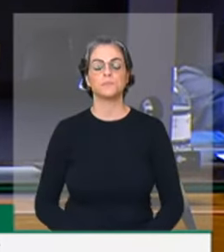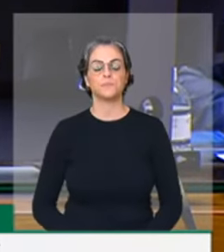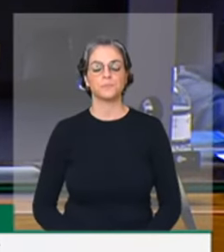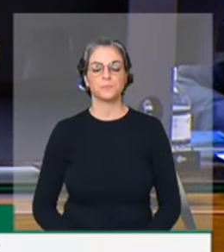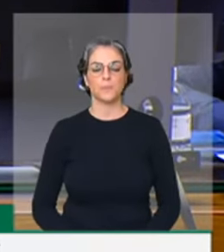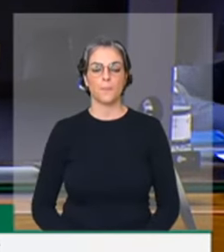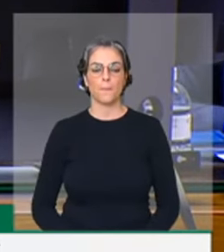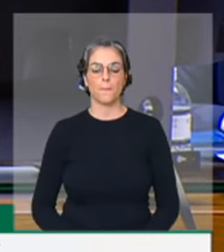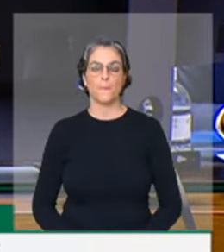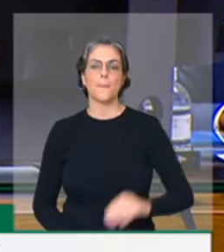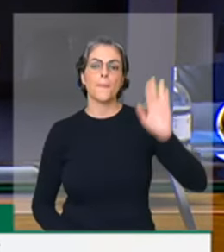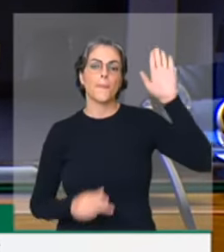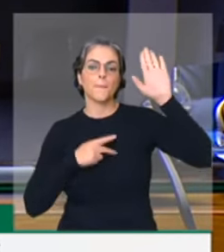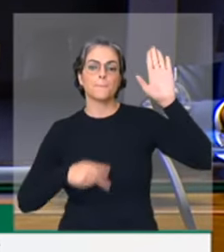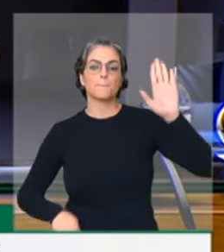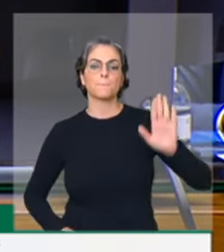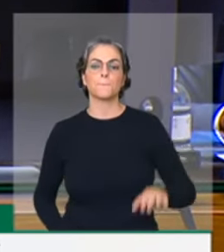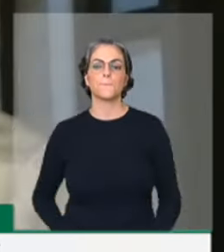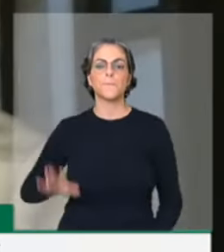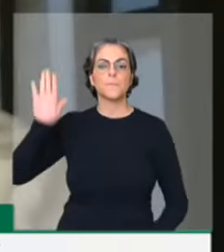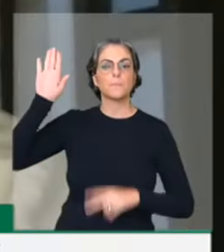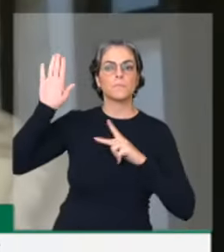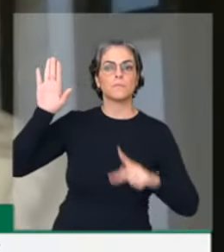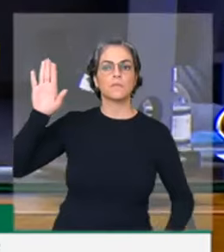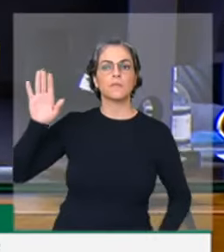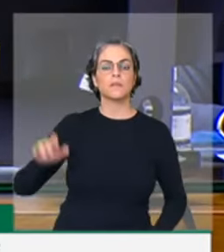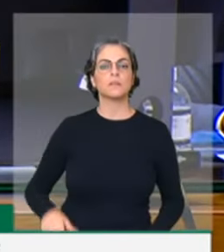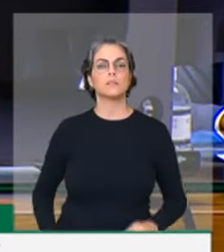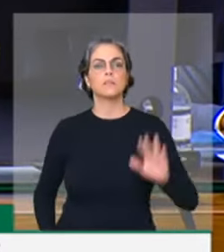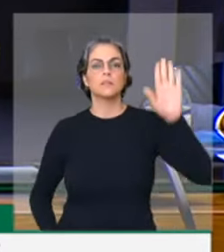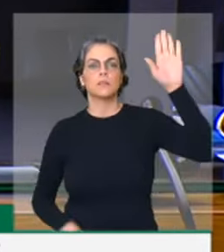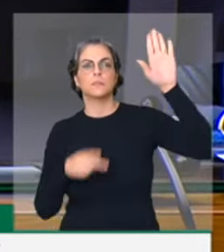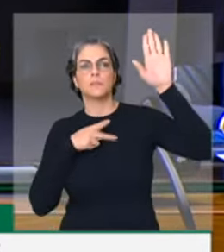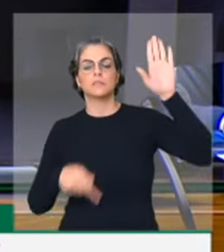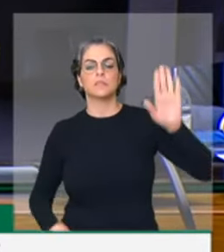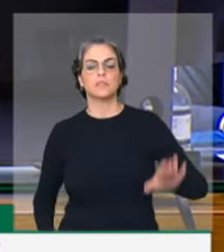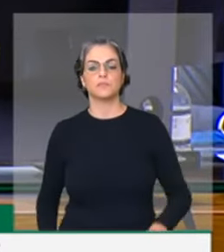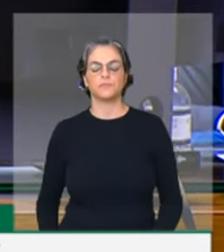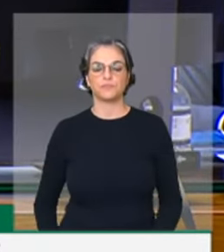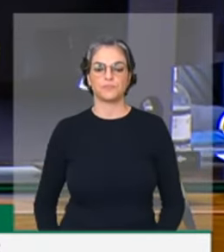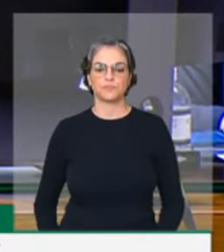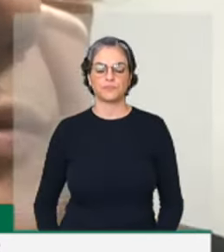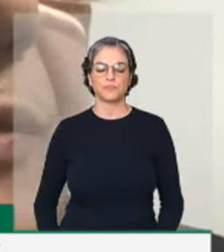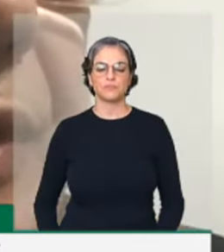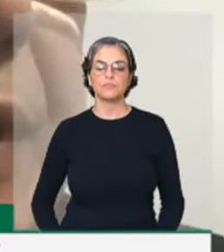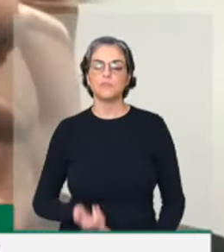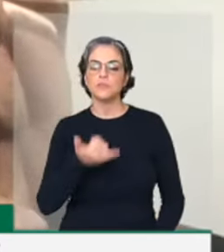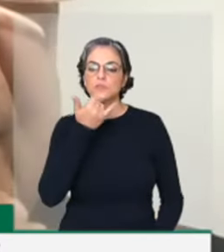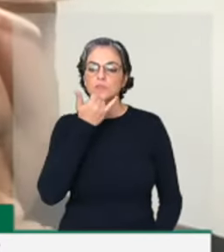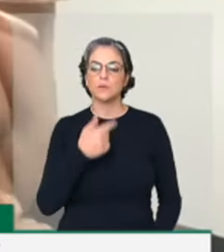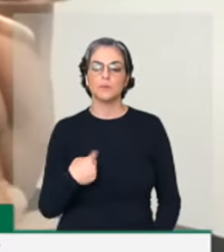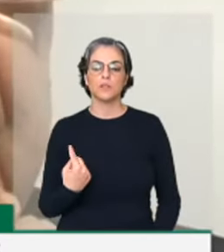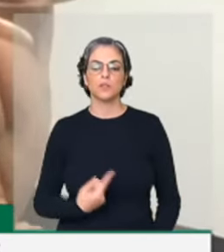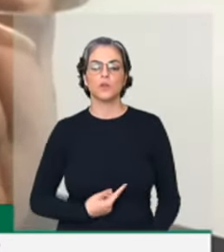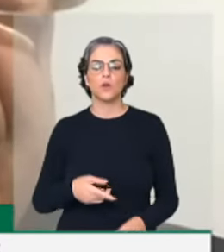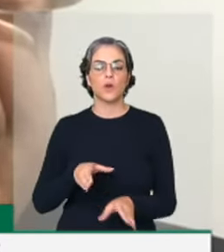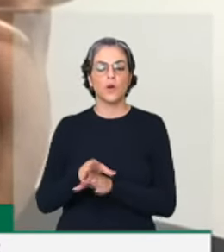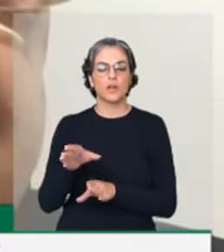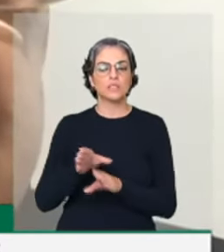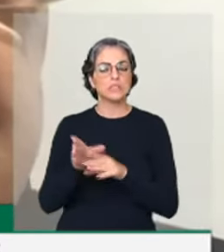SENHOR PRESIDENTE. -- [DEPUTADO]: PRESIDENTE, DESCULPE, NO NOSSO CASO NÓS ESTAMOS ORIENTANDO CONTRA O ENCERRAMENTO NESSE MOMENTO. [PRESIDENTE]: ENTÃO, V.EXA., V.EXA.... COMO PT O